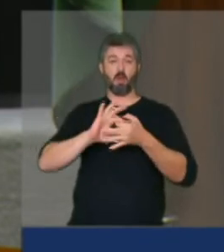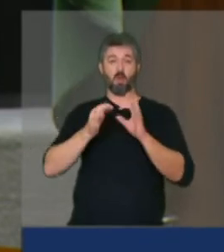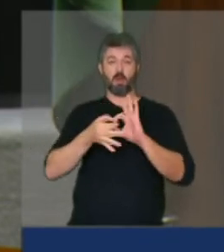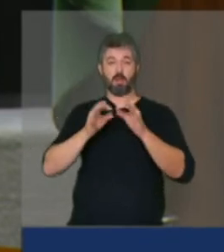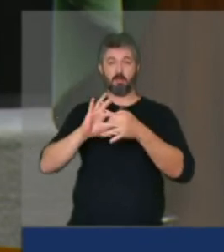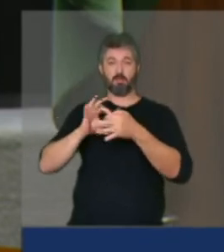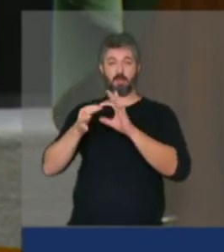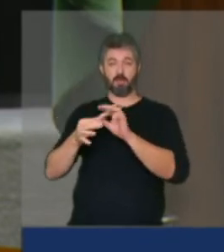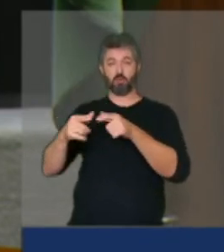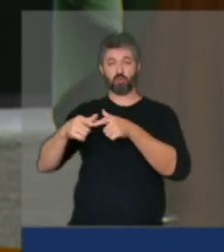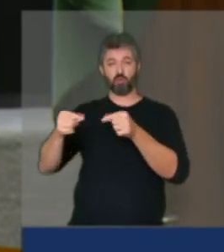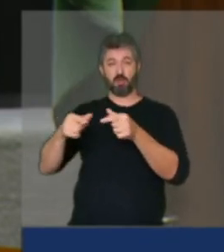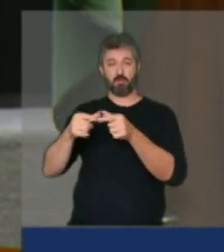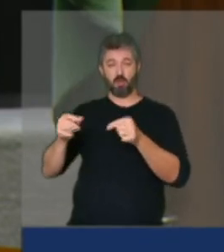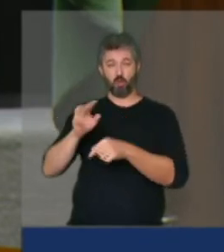NO JAPÃO. ESTE ANO ELAS BATERAM TODOS OS RECORDES E